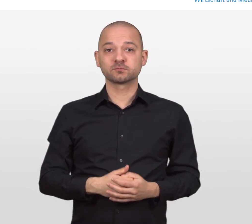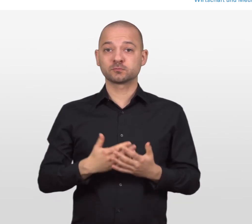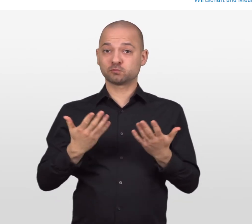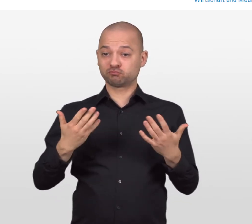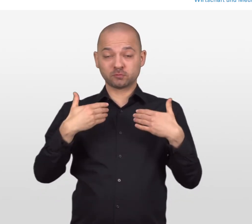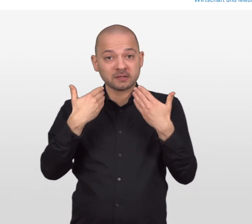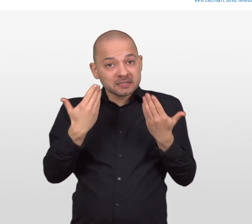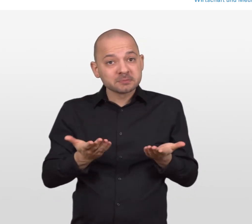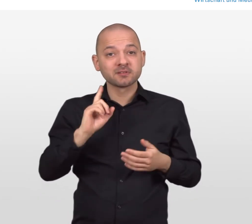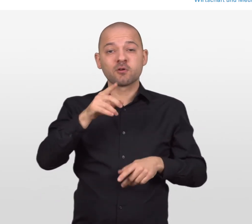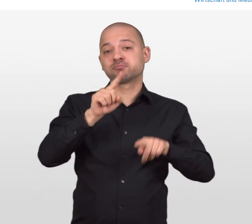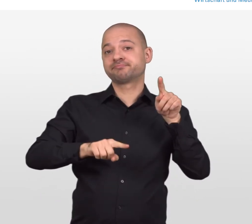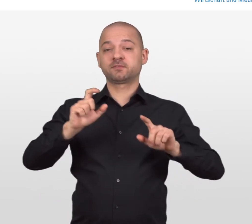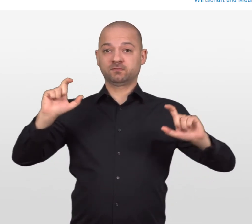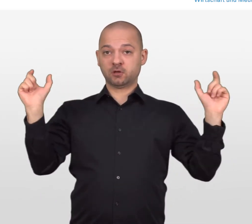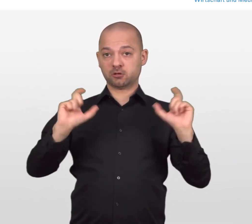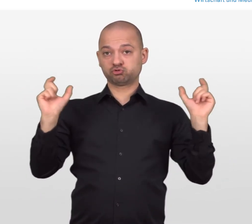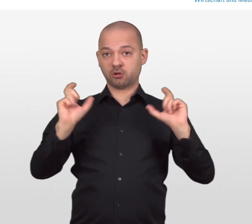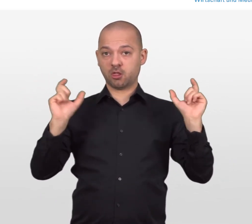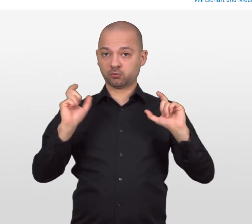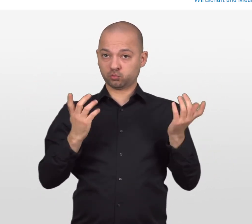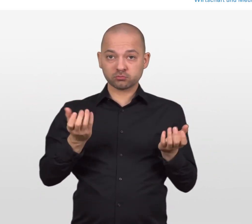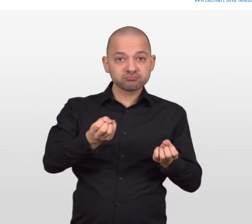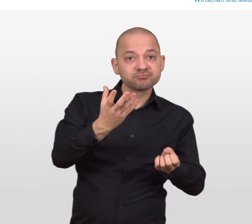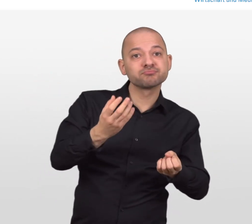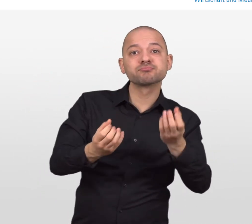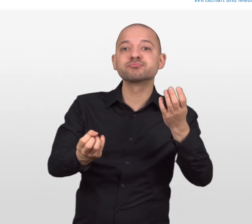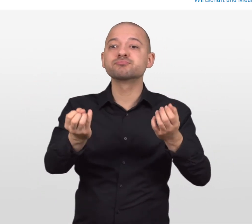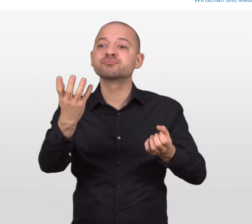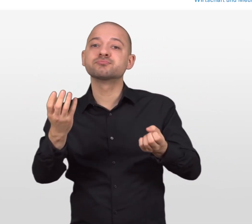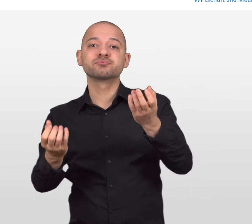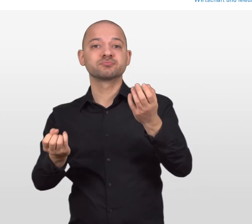Es gibt diverse Veranstaltungen,